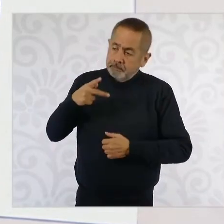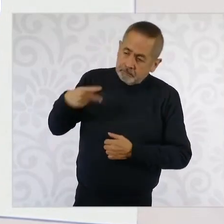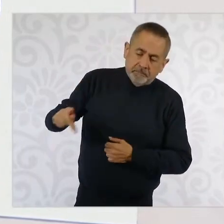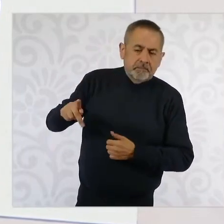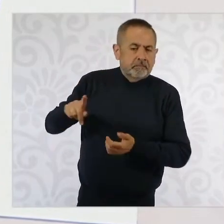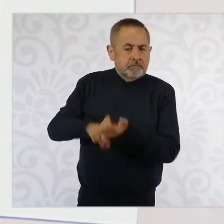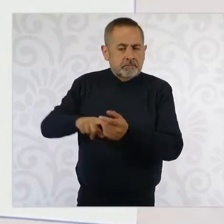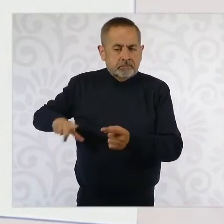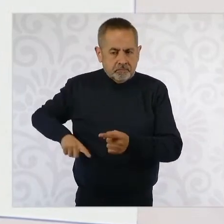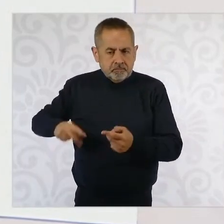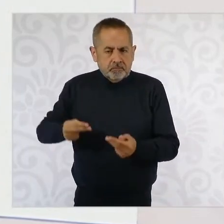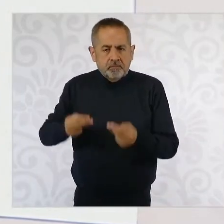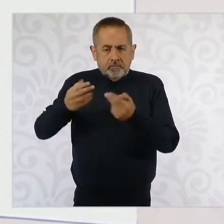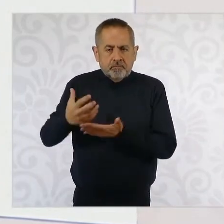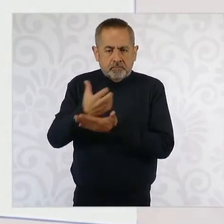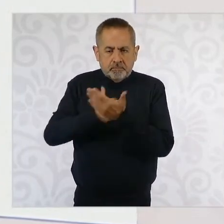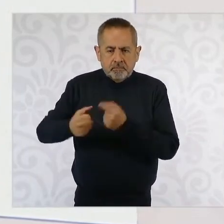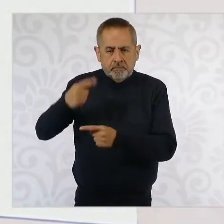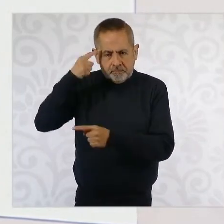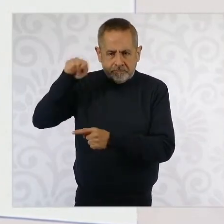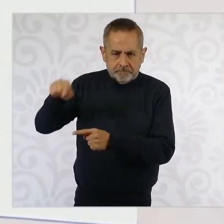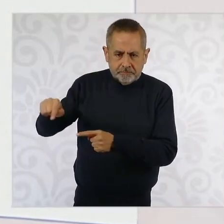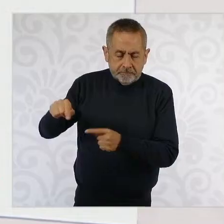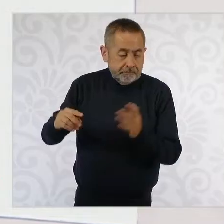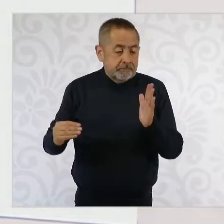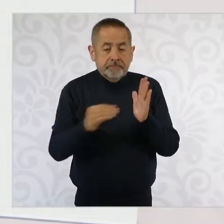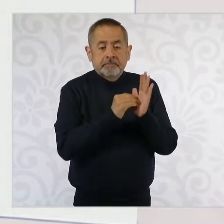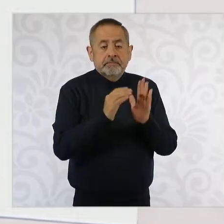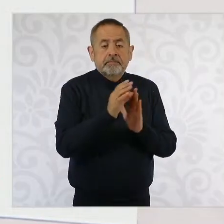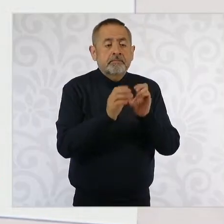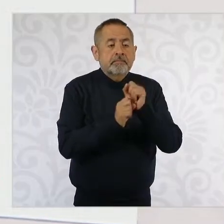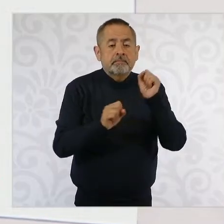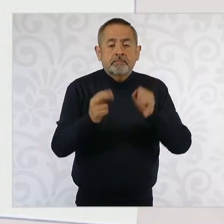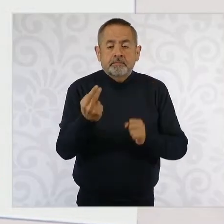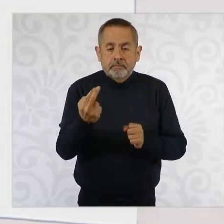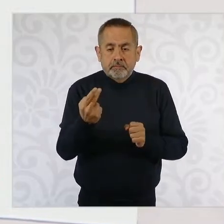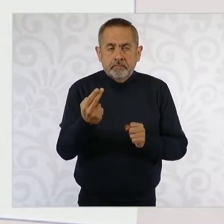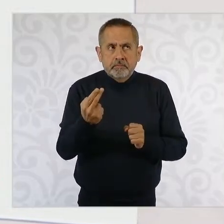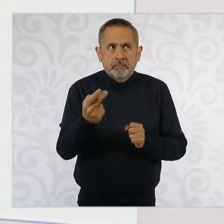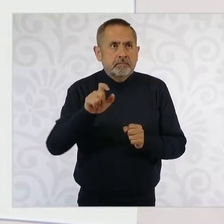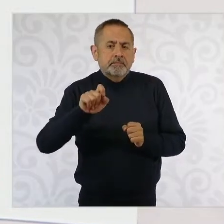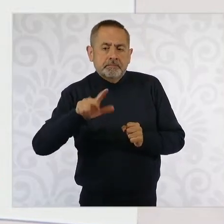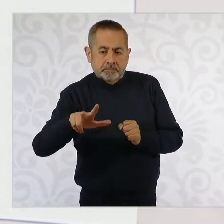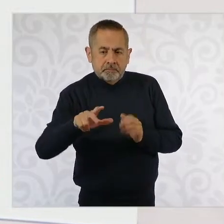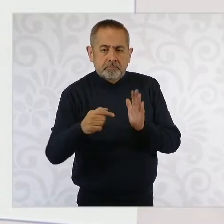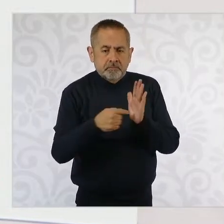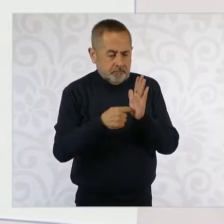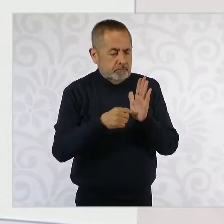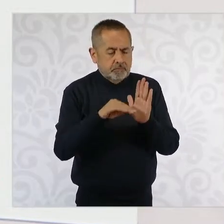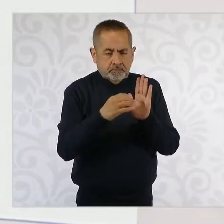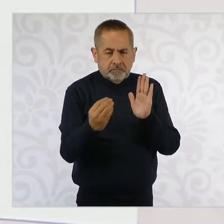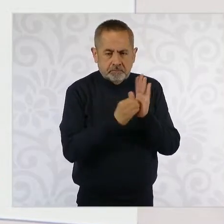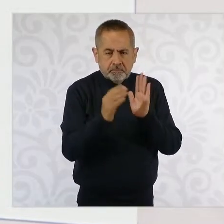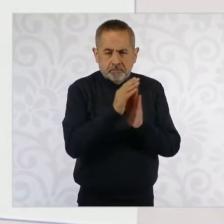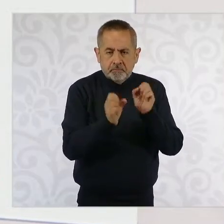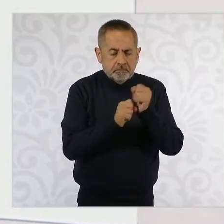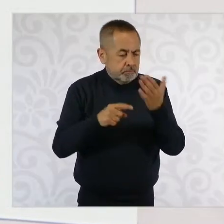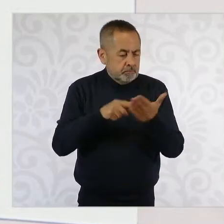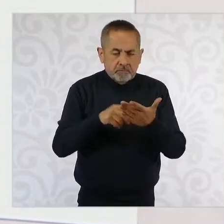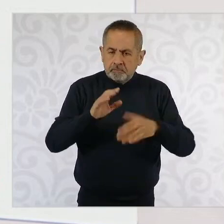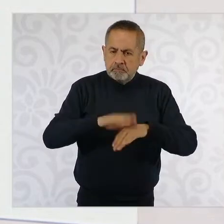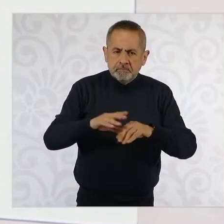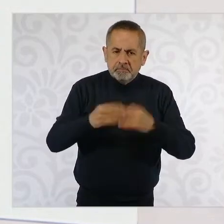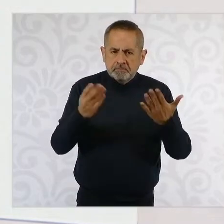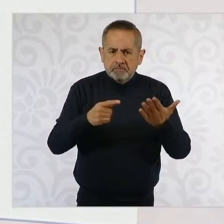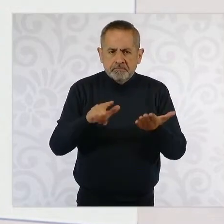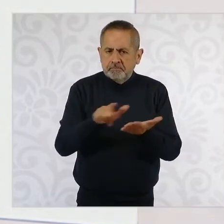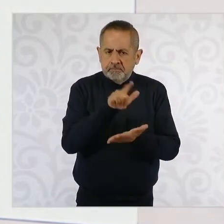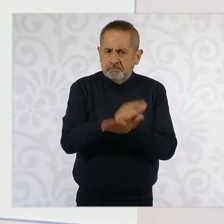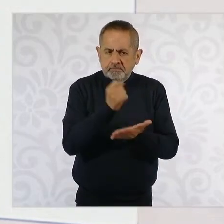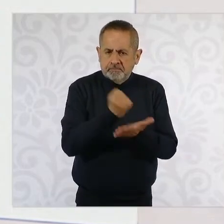y al mismo tiempo en el 25 constitucional 28 constitucional queda establecido que no son